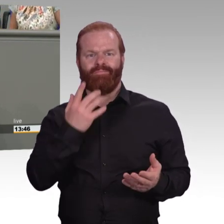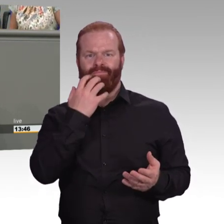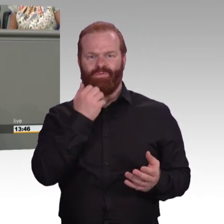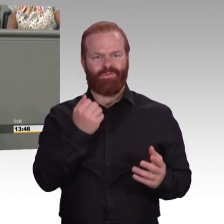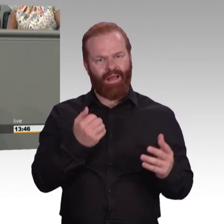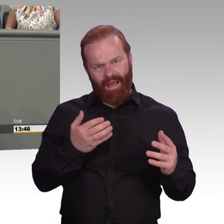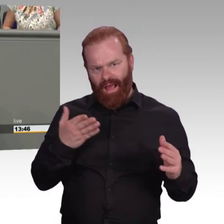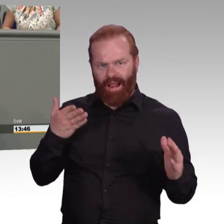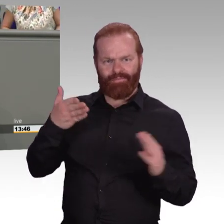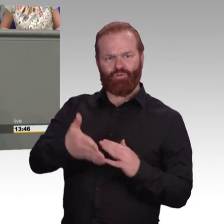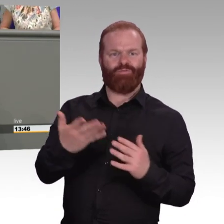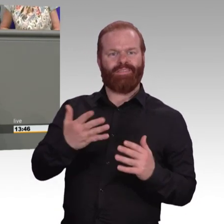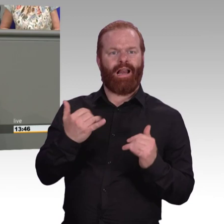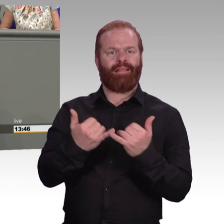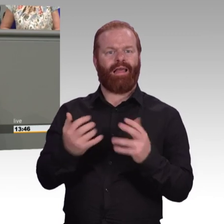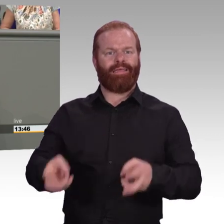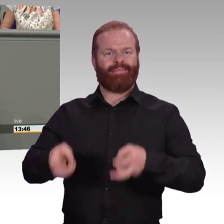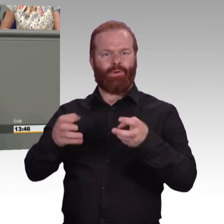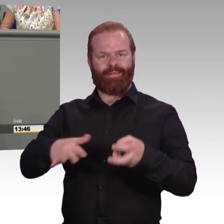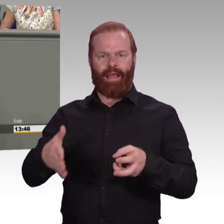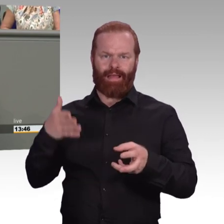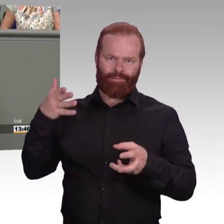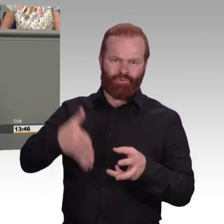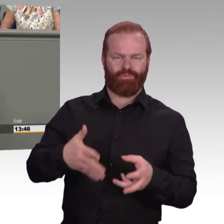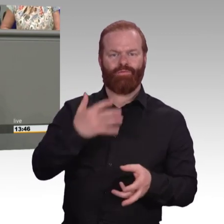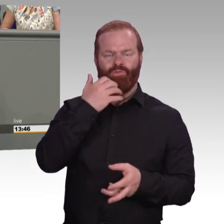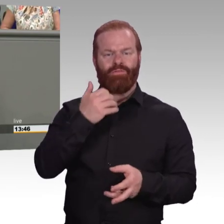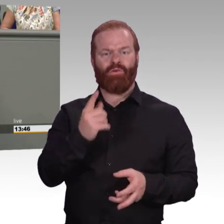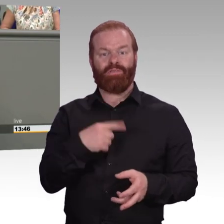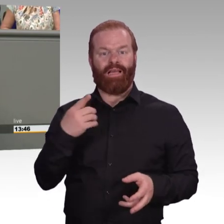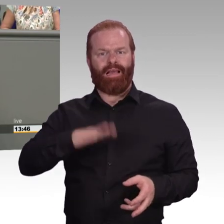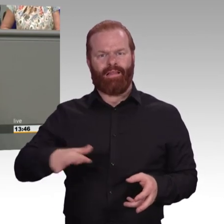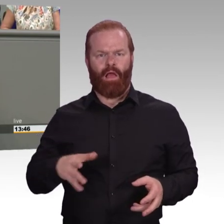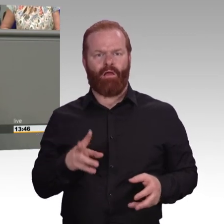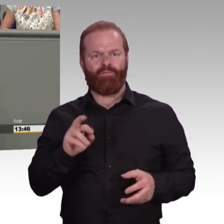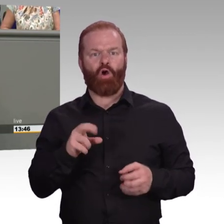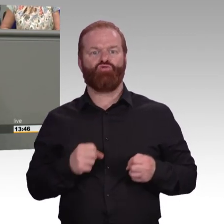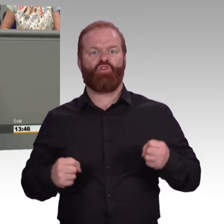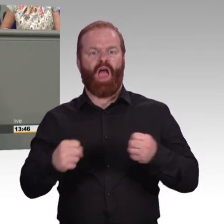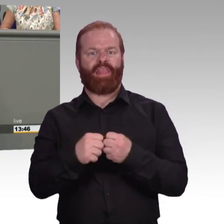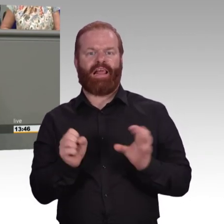zu denken geben und von jedem der so tickt, abgelehnt werden, deshalb werden wir von der AfD das ablehnen. (Beifall und Zwischenrufe)